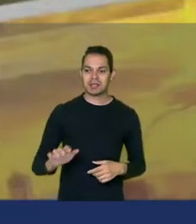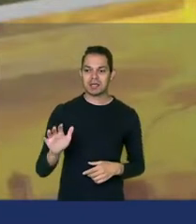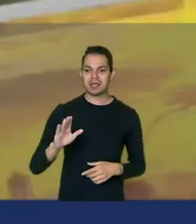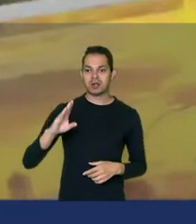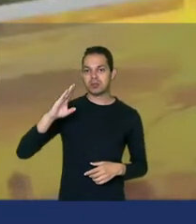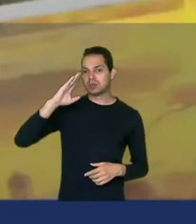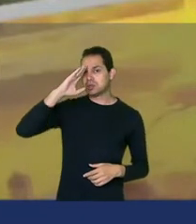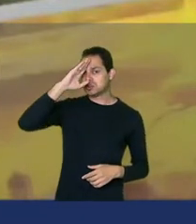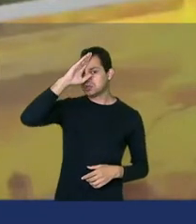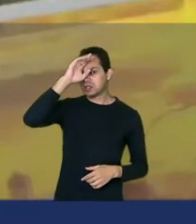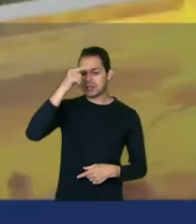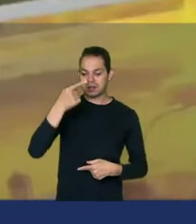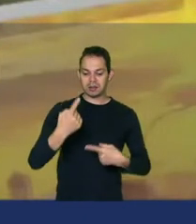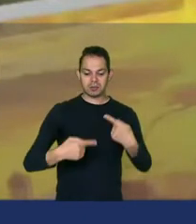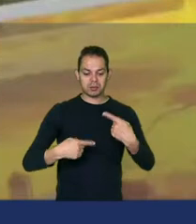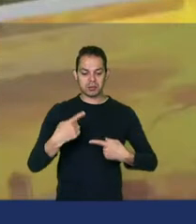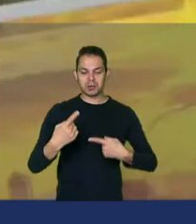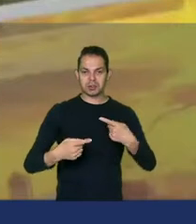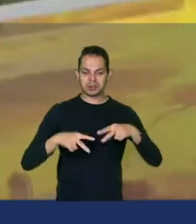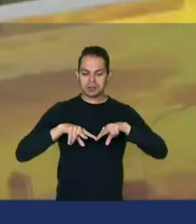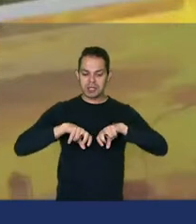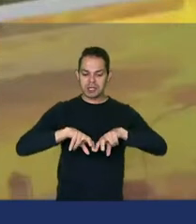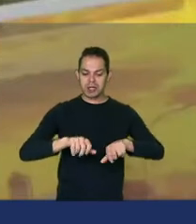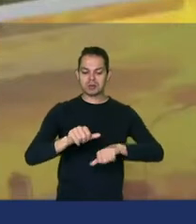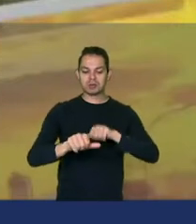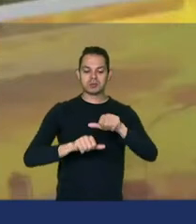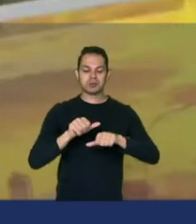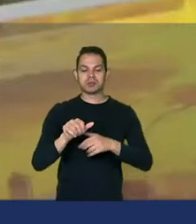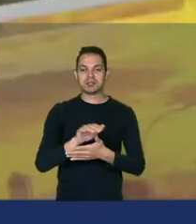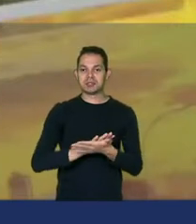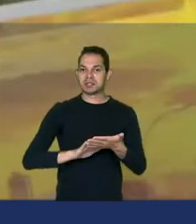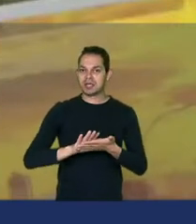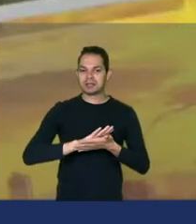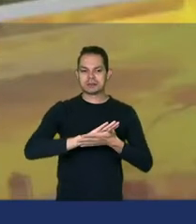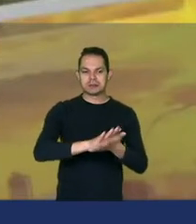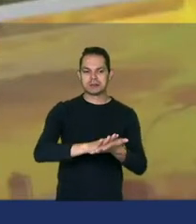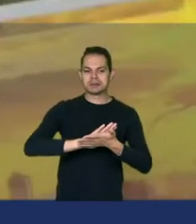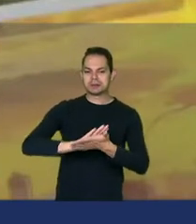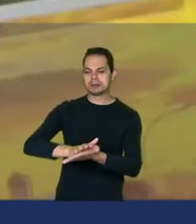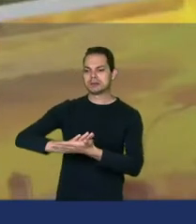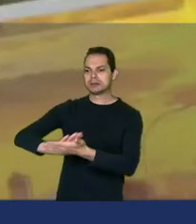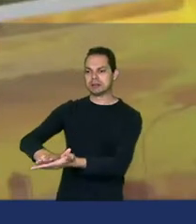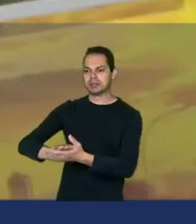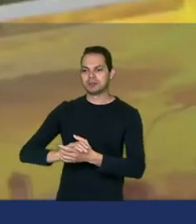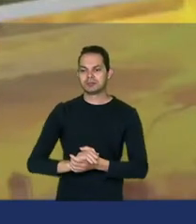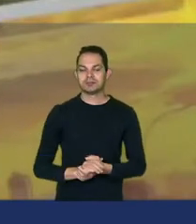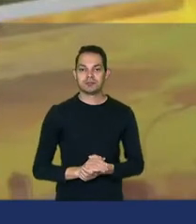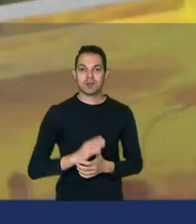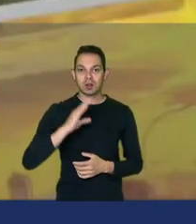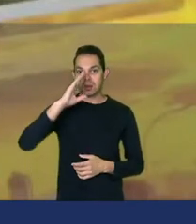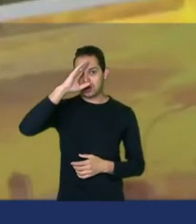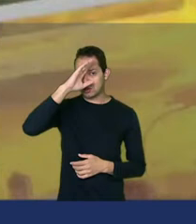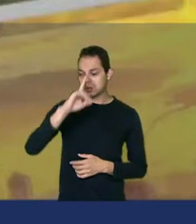COM A FOME, COM A EUCARISTIA, BOLSONARO NÃO MUDA ESSA POLÍTICA DE EXPLORAÇÃO DO POVO BRASILEIRO. BOLSONARO